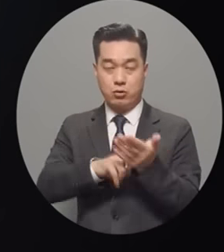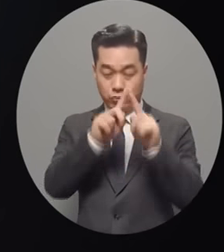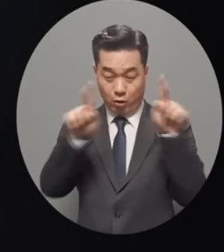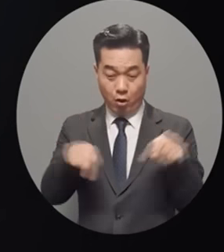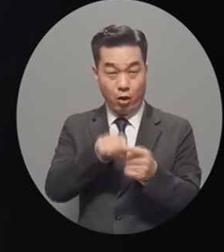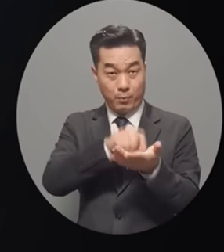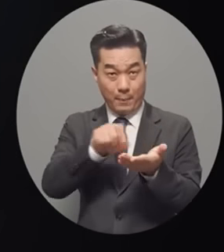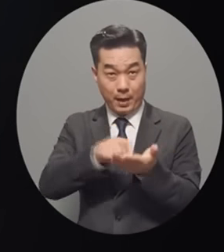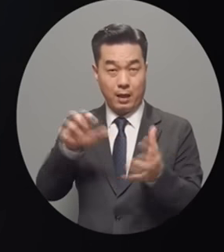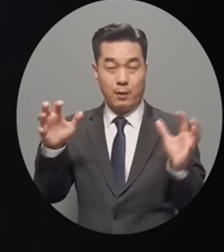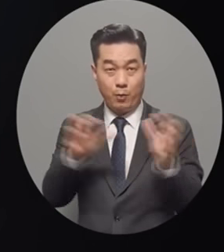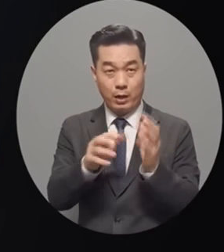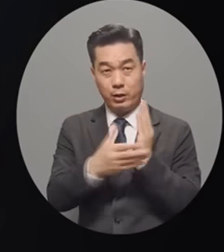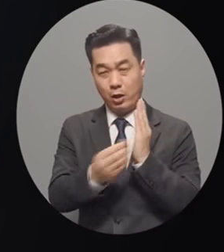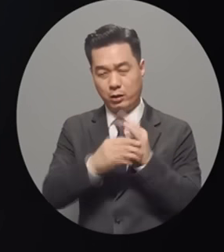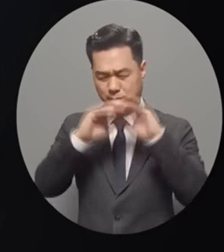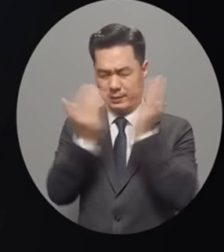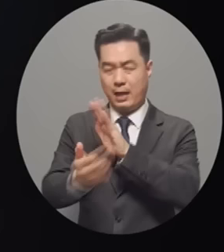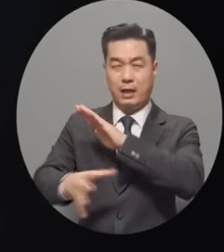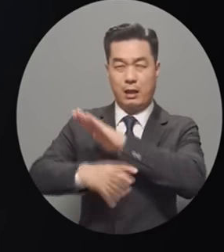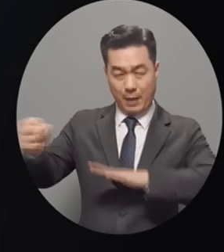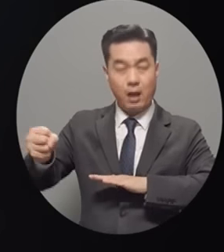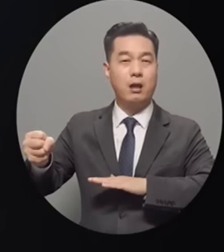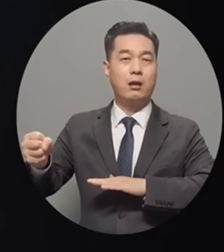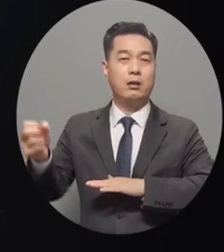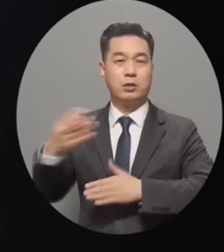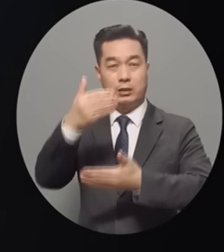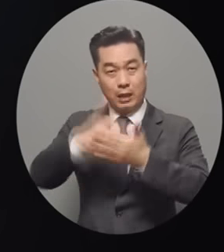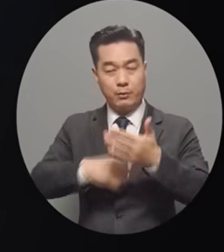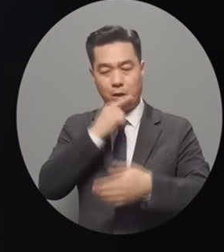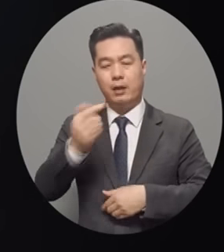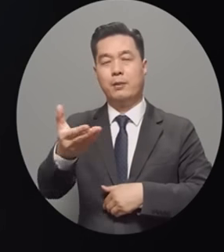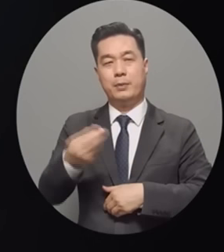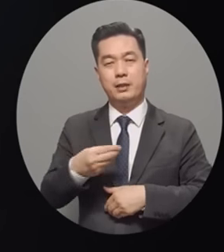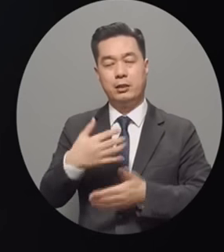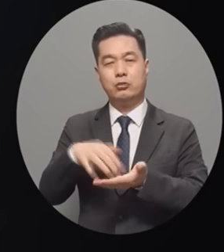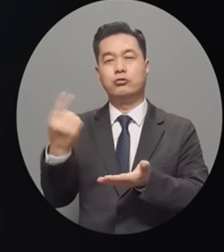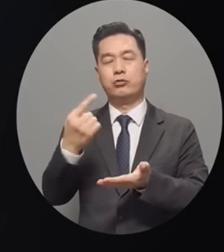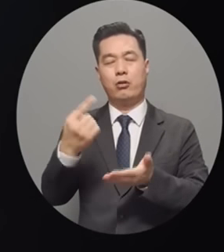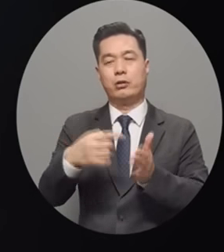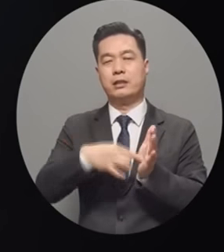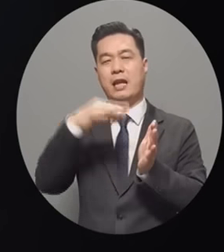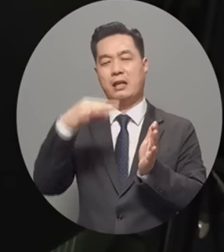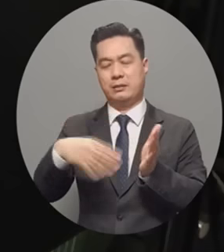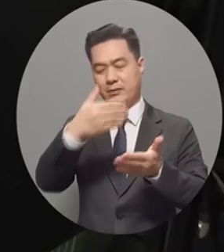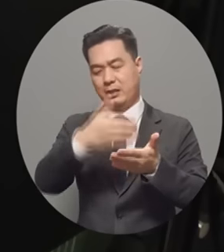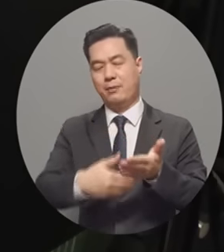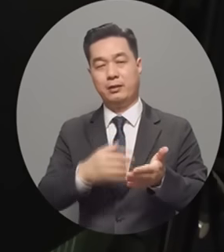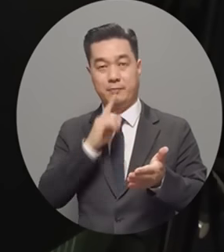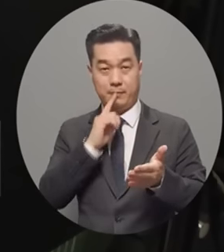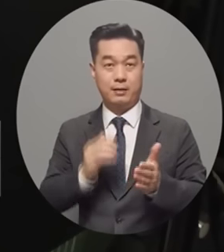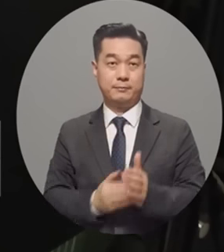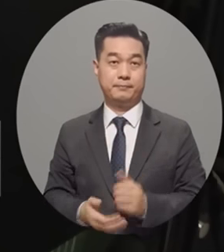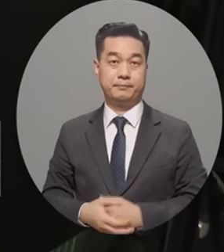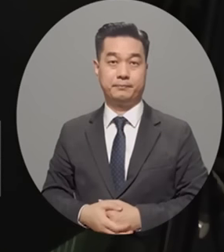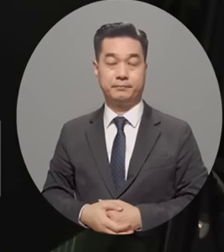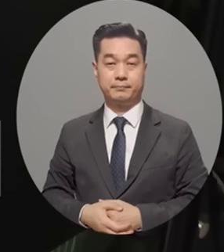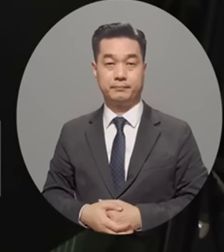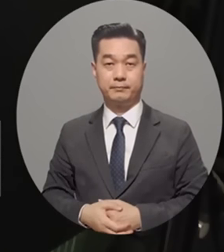유서에는 김 씨가 그동안 모아놓은 현금을 모조리 다 갈취해 갔고 남은 건 빚과 몇천만 원 세금이라 쓰여 있었습니다.